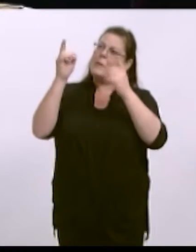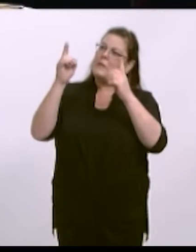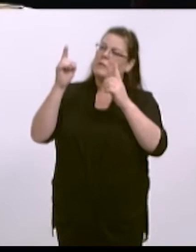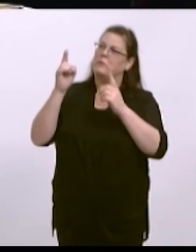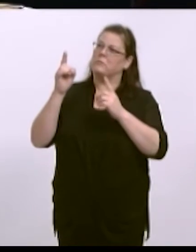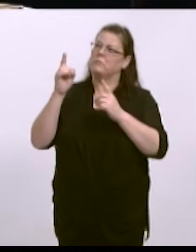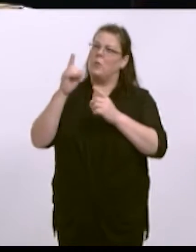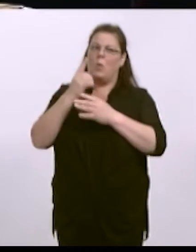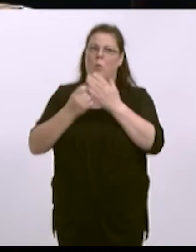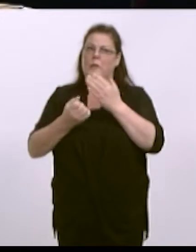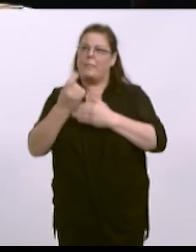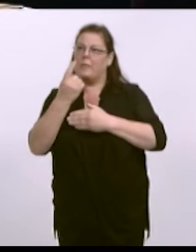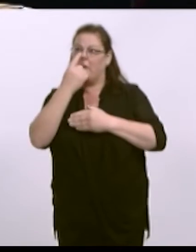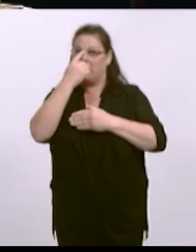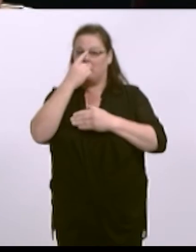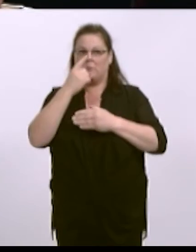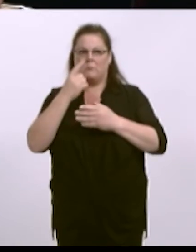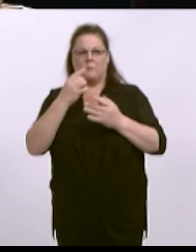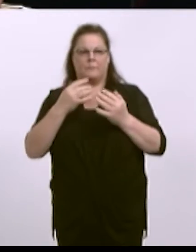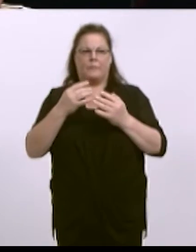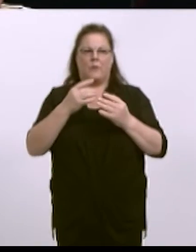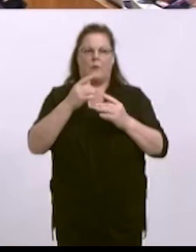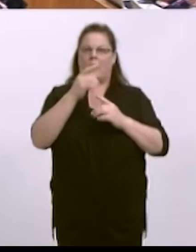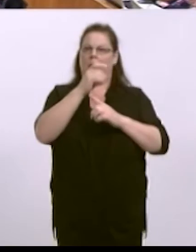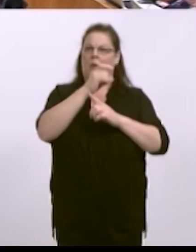na all cymuned gael ei chysylltu o dan raglen Cyflymu Cymru? OAQ(5)0221(FM)[W]